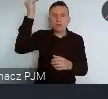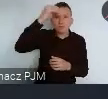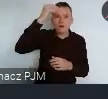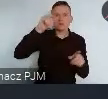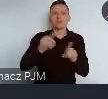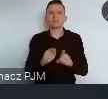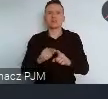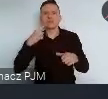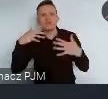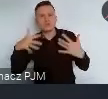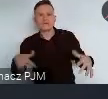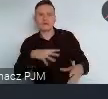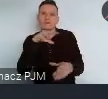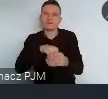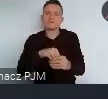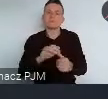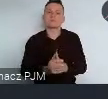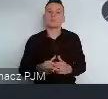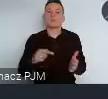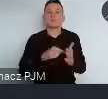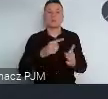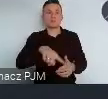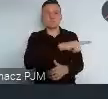uświadamiają mieszkańcom, jak ważny jest to temat.